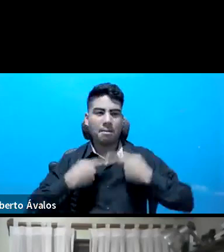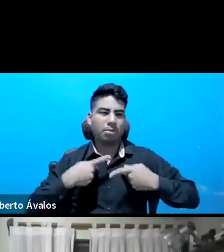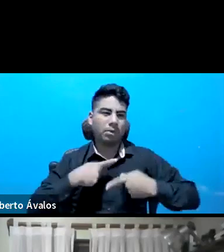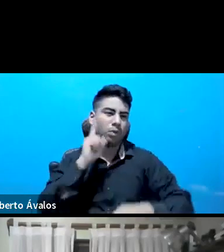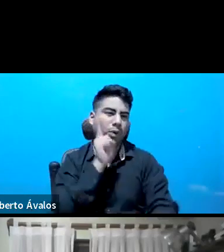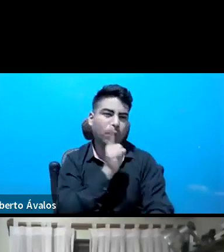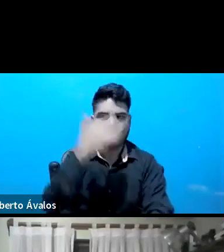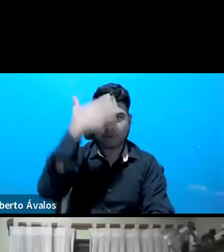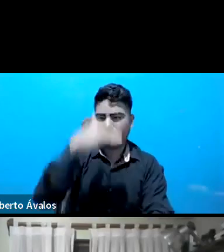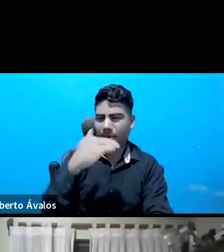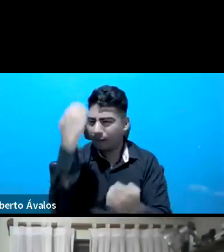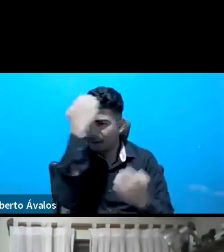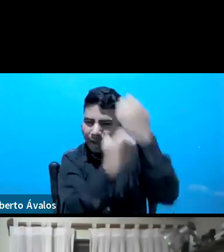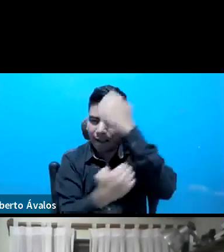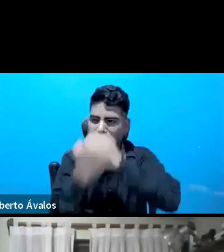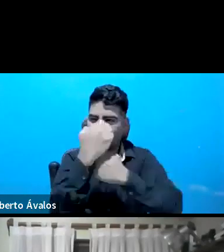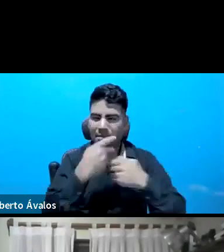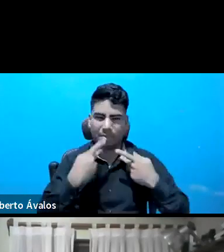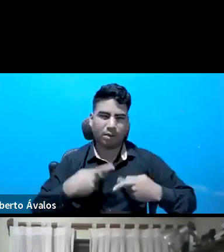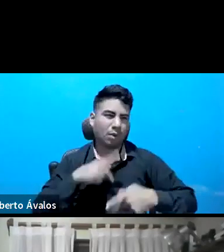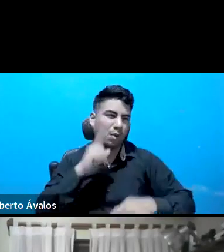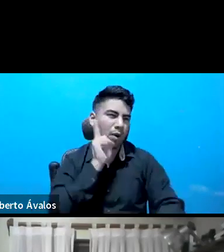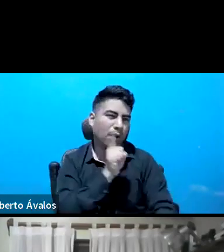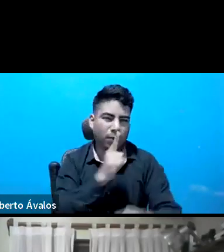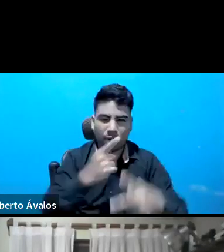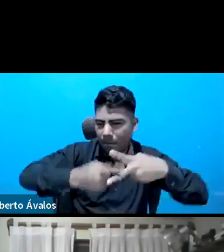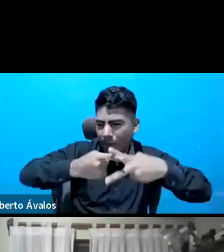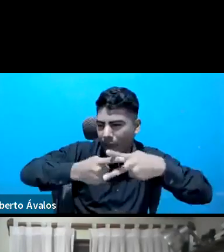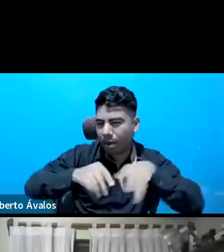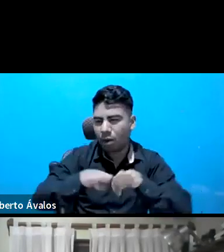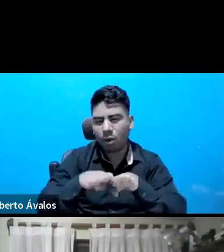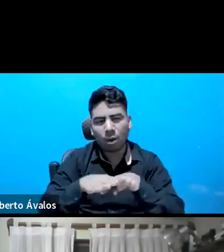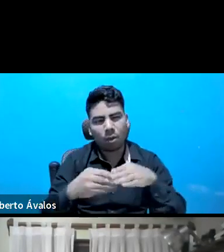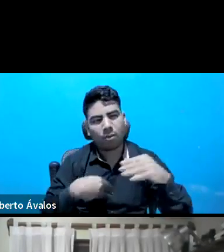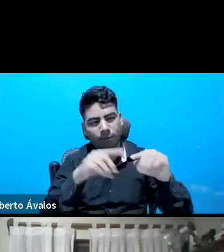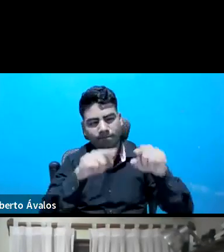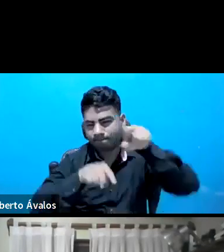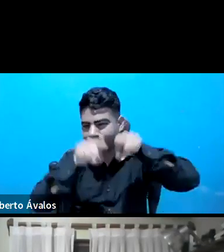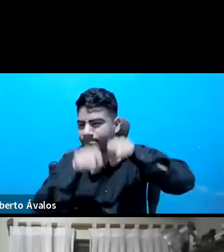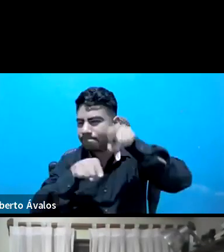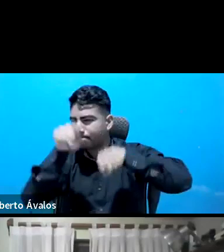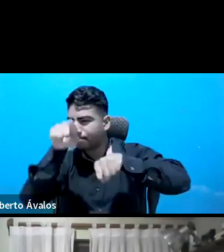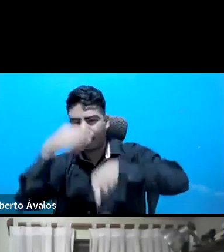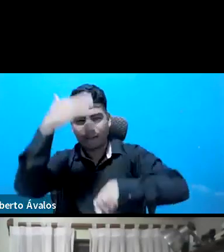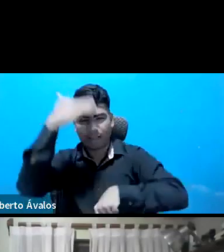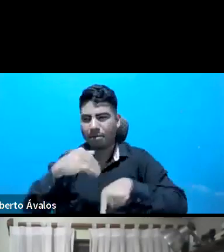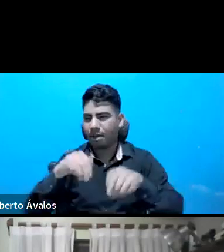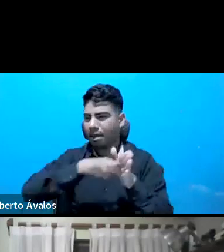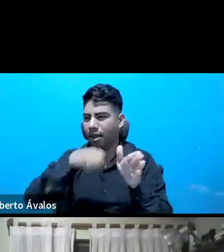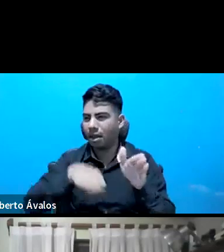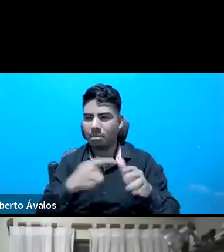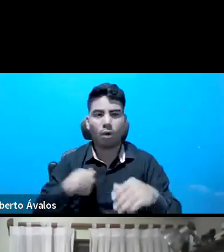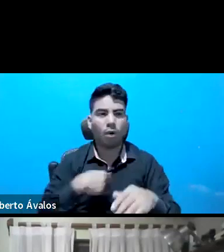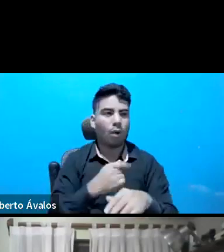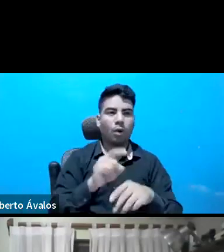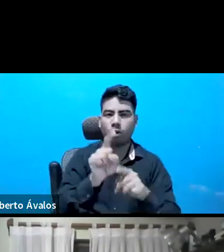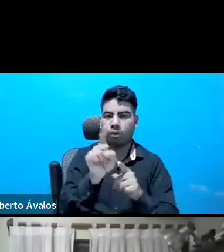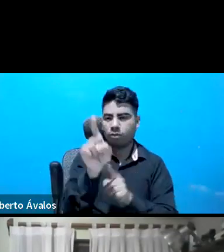llegan también me llegan, muchos les enseñó a distinguir palabras palabras a palabras a este cuando es una es una función cuando es una